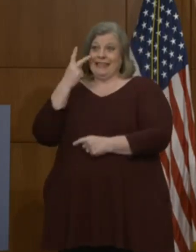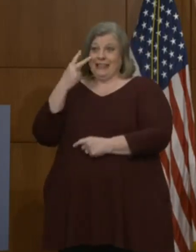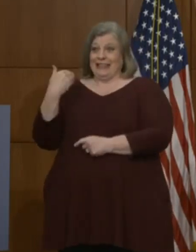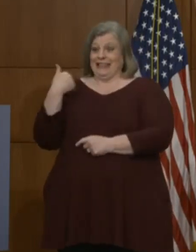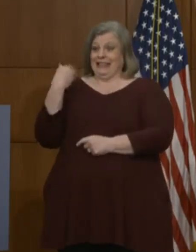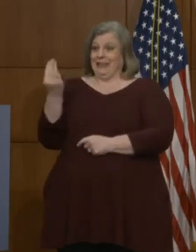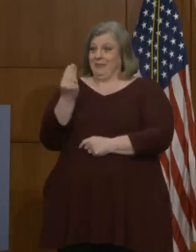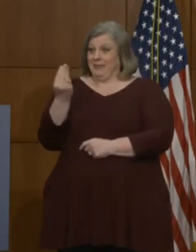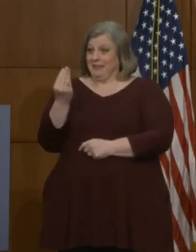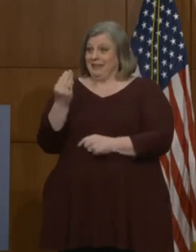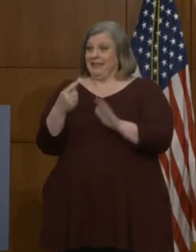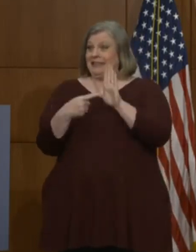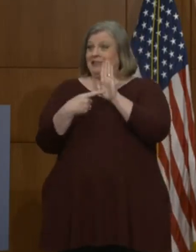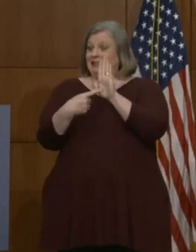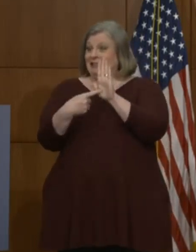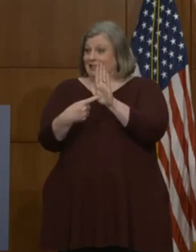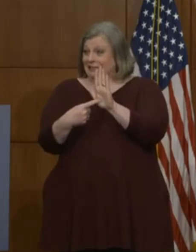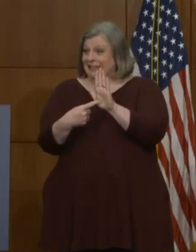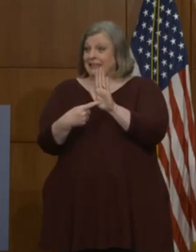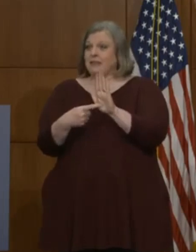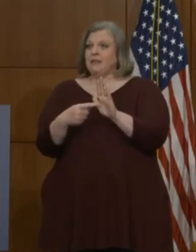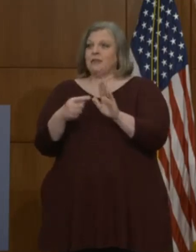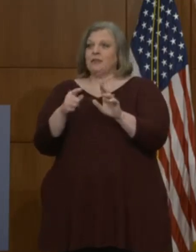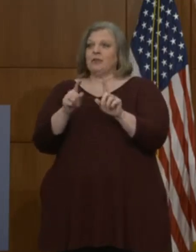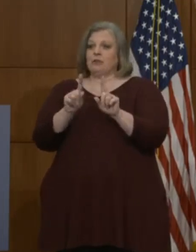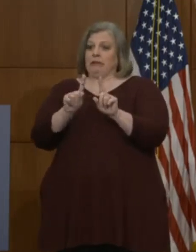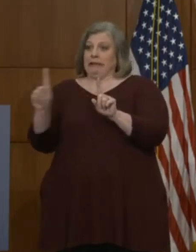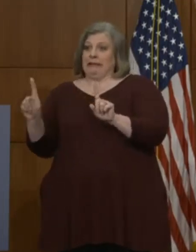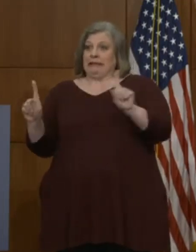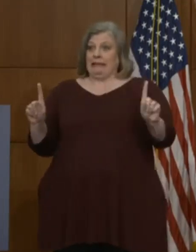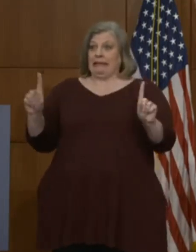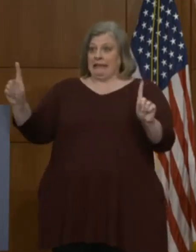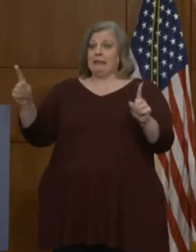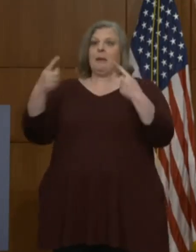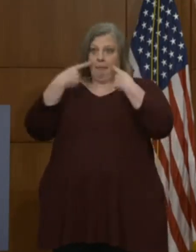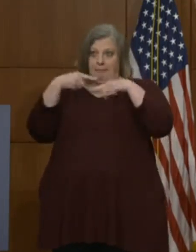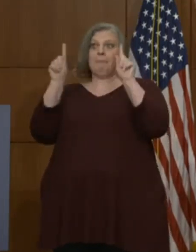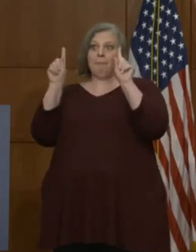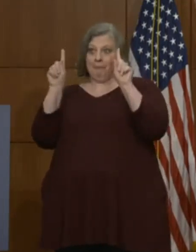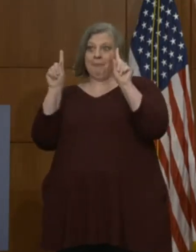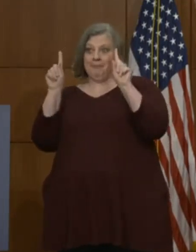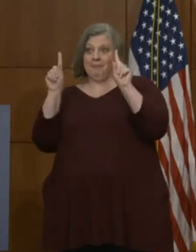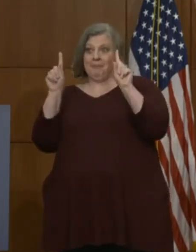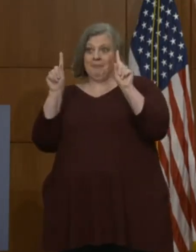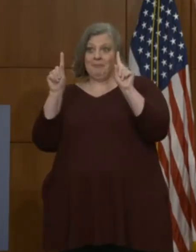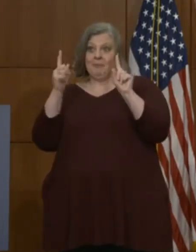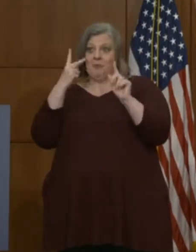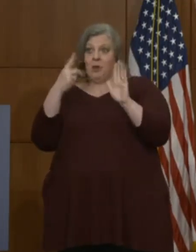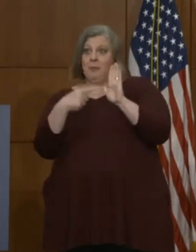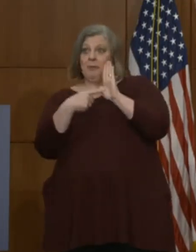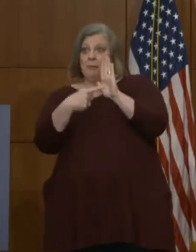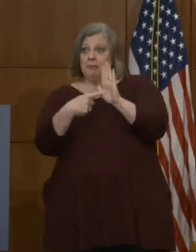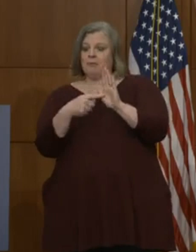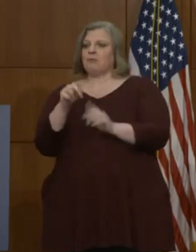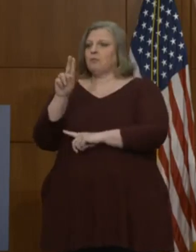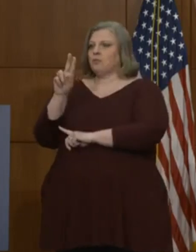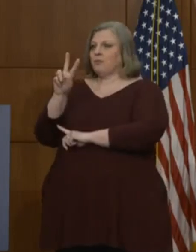STARTS WITH DATA. AS YOU SAW IN MONDAY’S MODELING DATA SOCIAL MONDAY’S MODELING DATA SOCIAL DISTANCING IS WORKING. WE SAW DISTANCING IS WORKING. WE SAW THAT IN THE MODEL UVA RELEASE